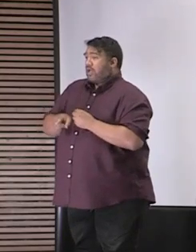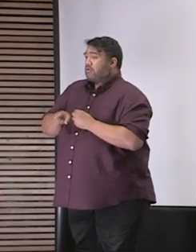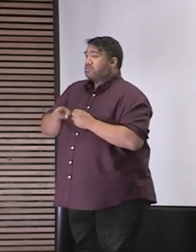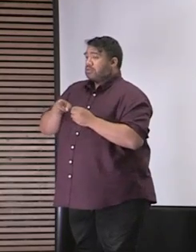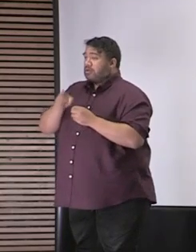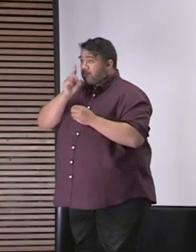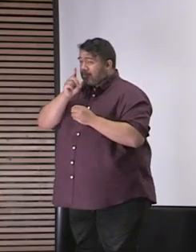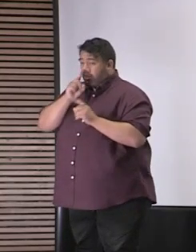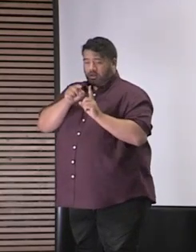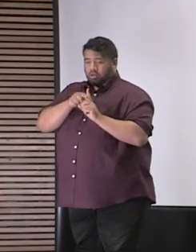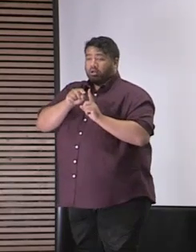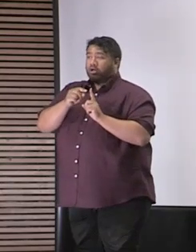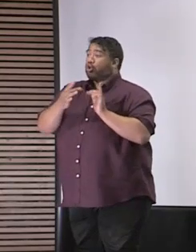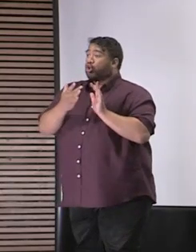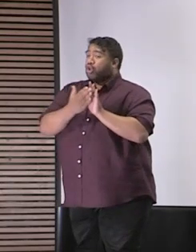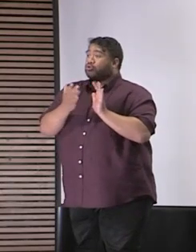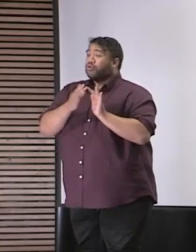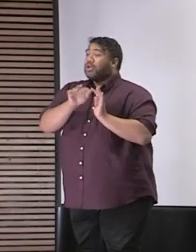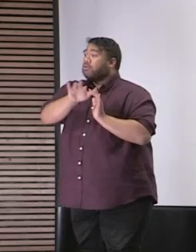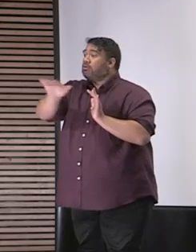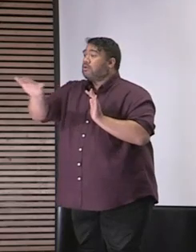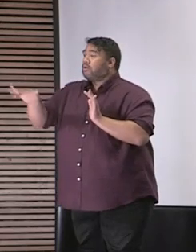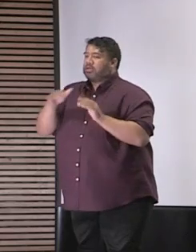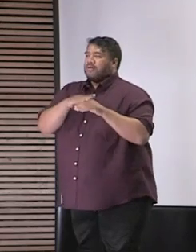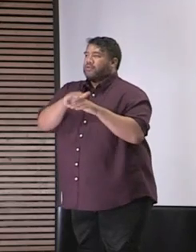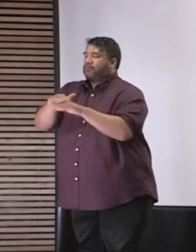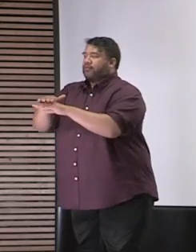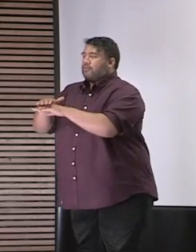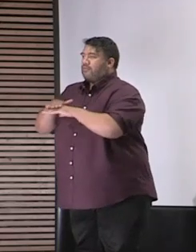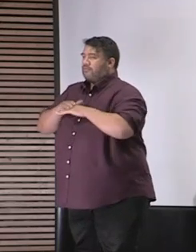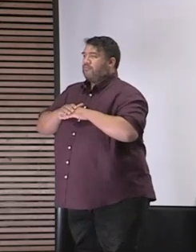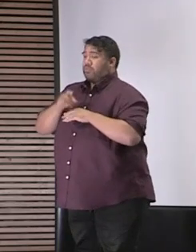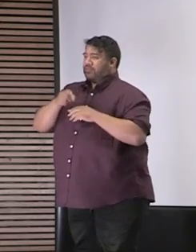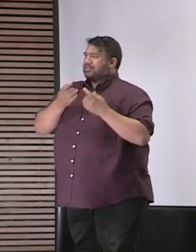habido un aumento significativo en nuestra capacidad nacional para llevar a cabo la búsqueda de contratos tanto dentro de nuestras unidades de salud pública que tienen personal